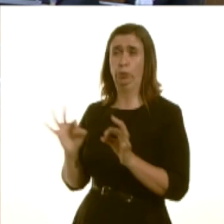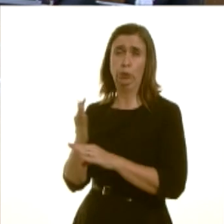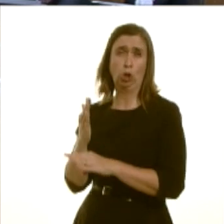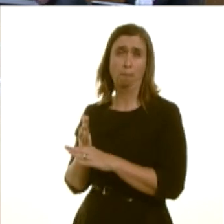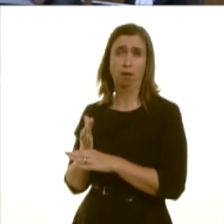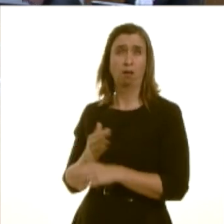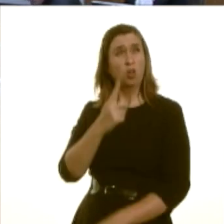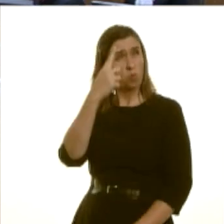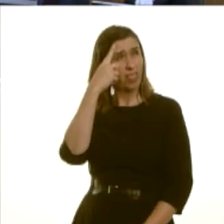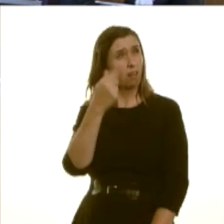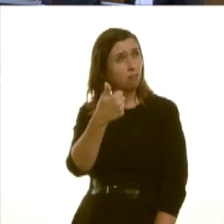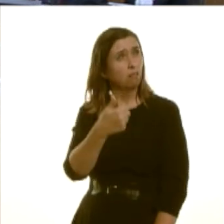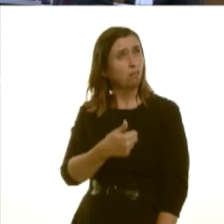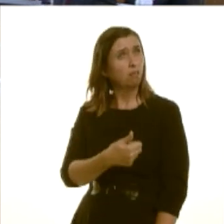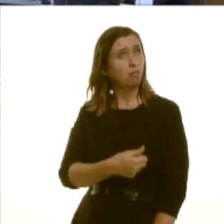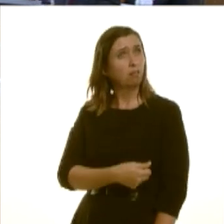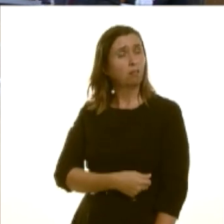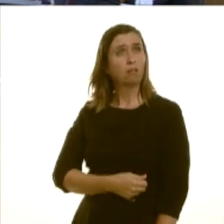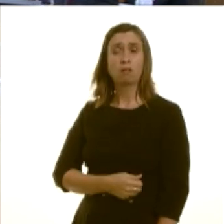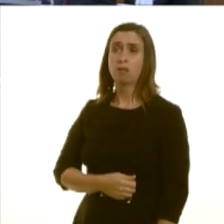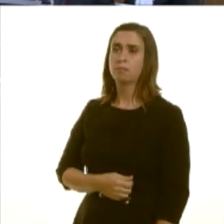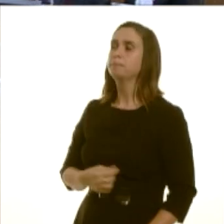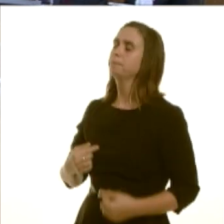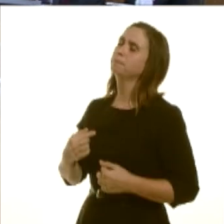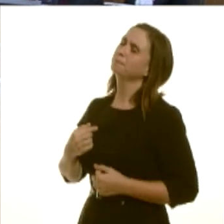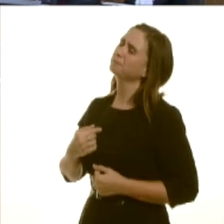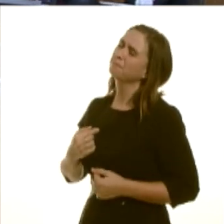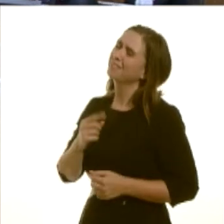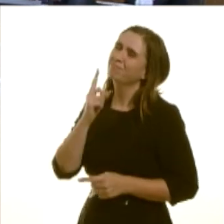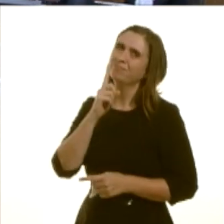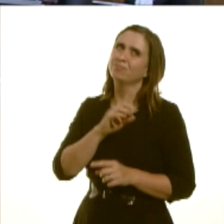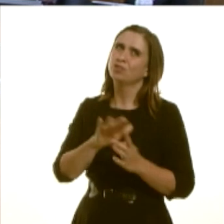iawn, o gofio’r ffaith bod Twf Swyddi Cymru gyda ni ac o gofio’r ffaith bod cynlluniau